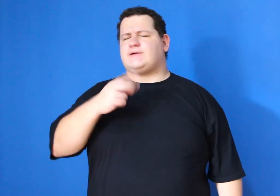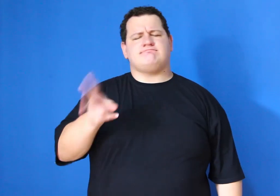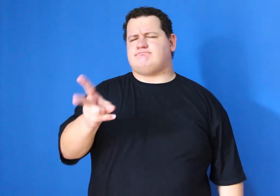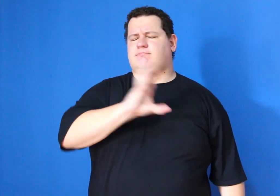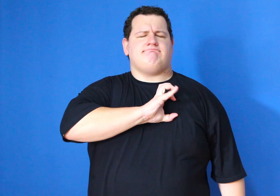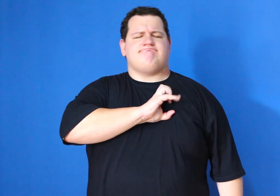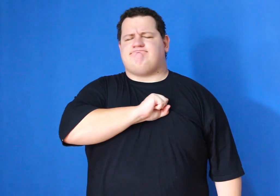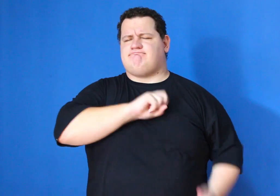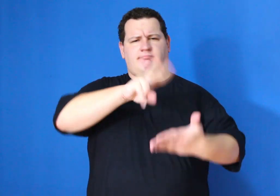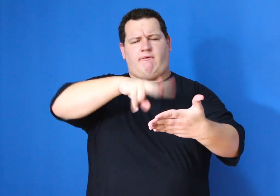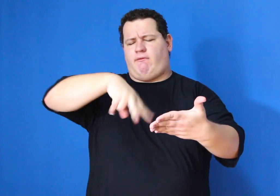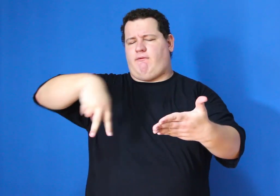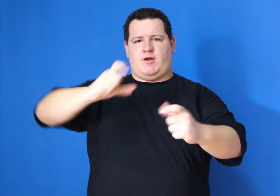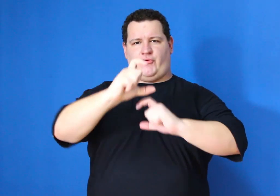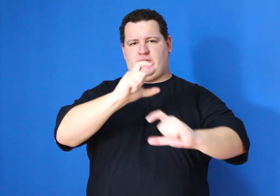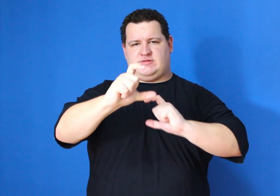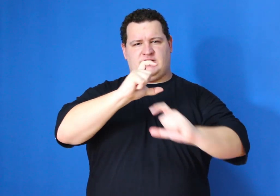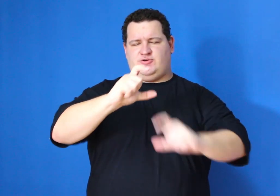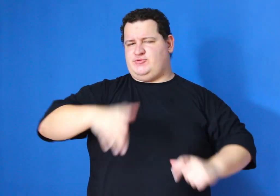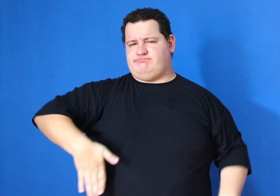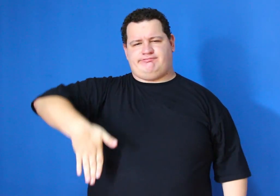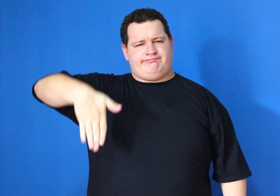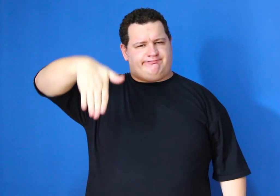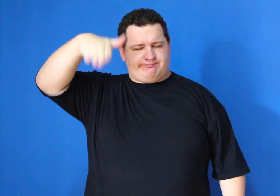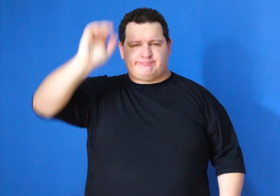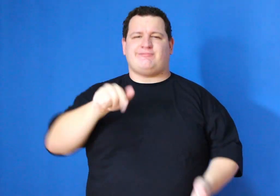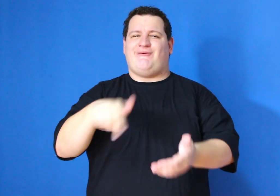Sempre gostei de ler quadrinhos.